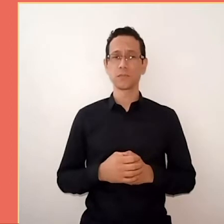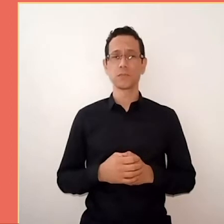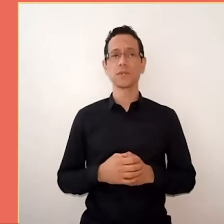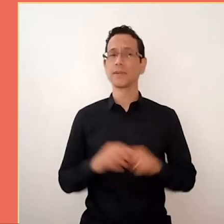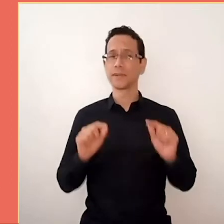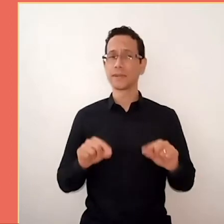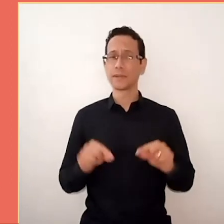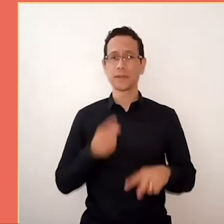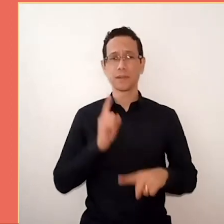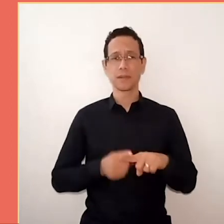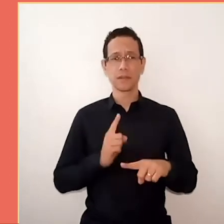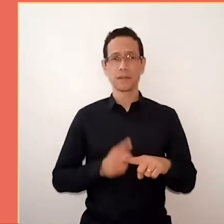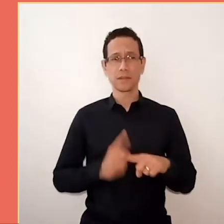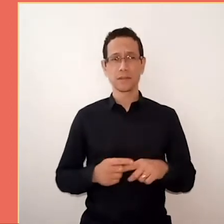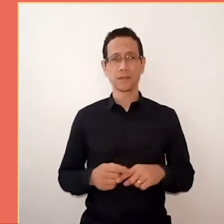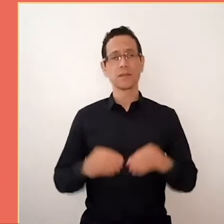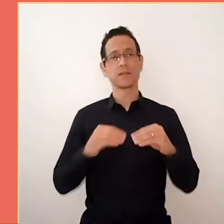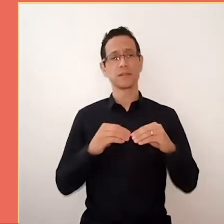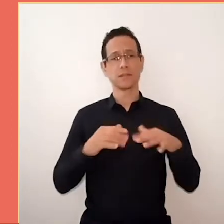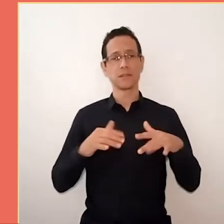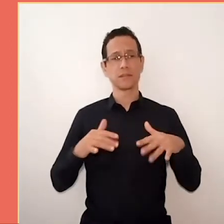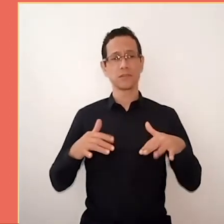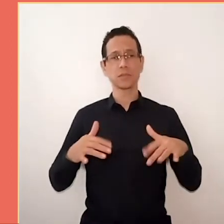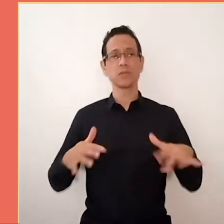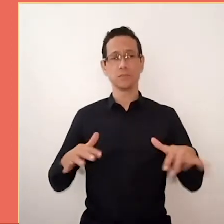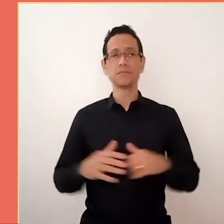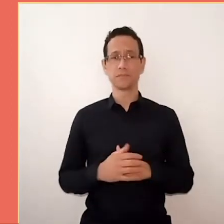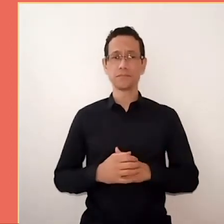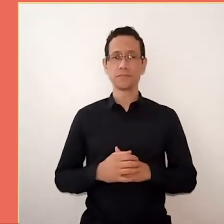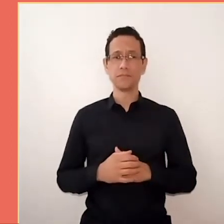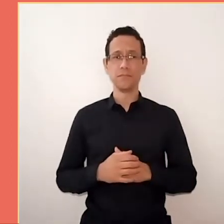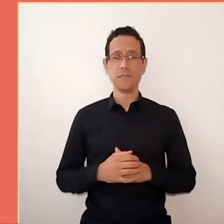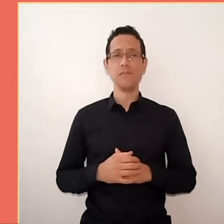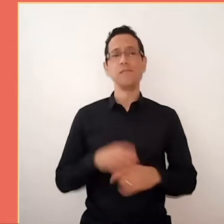Isso reverbera muito aqui dentro porque, às vezes,